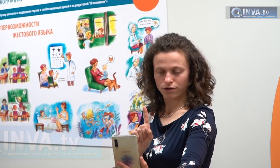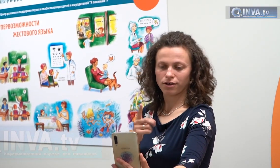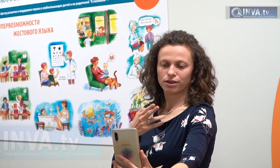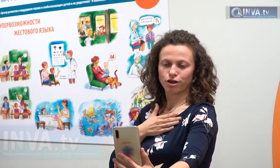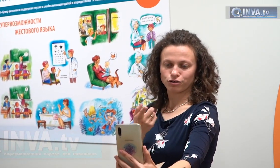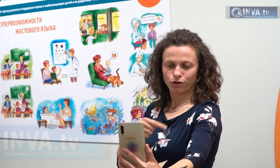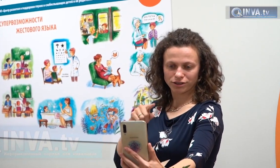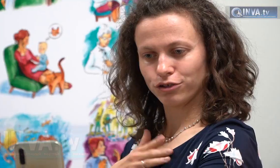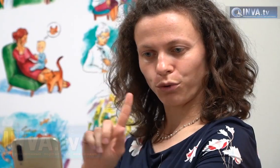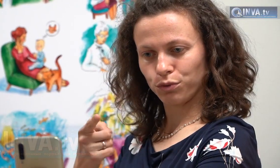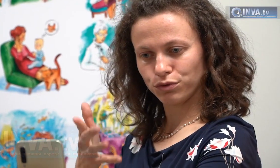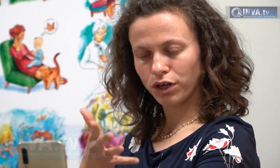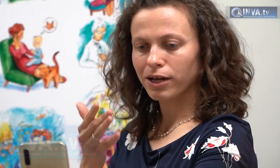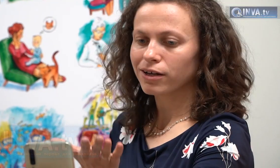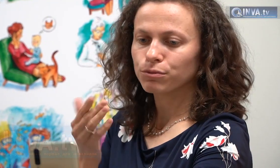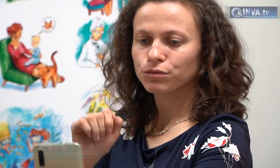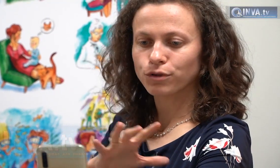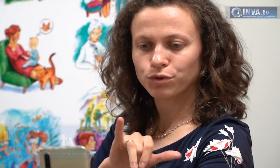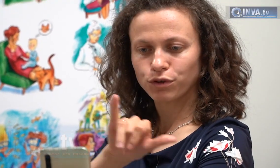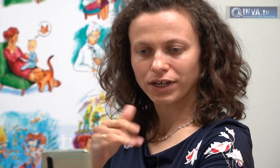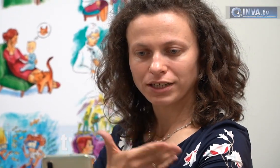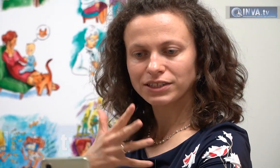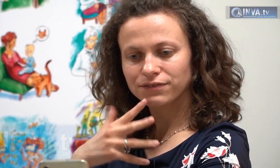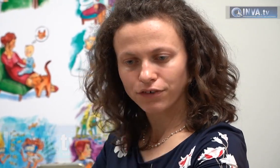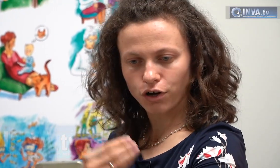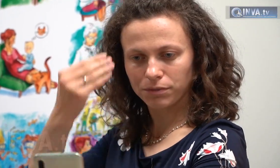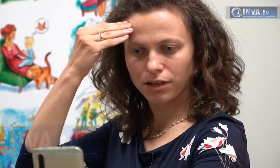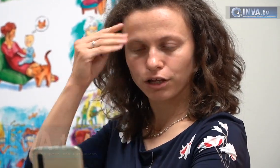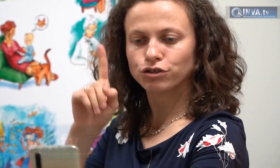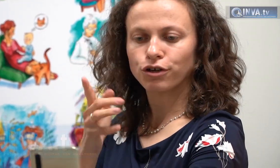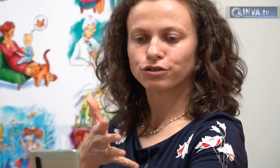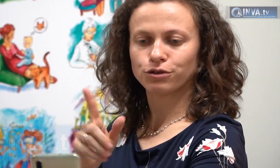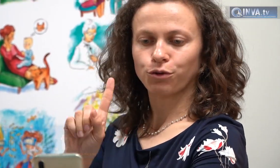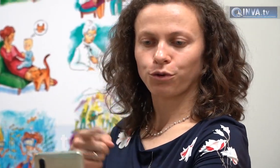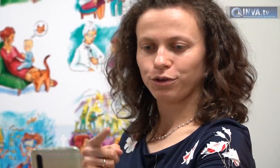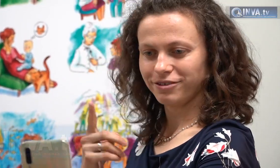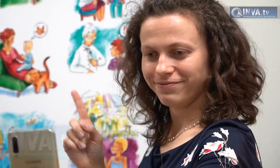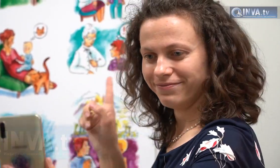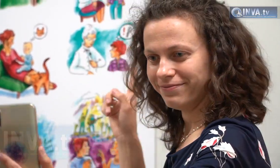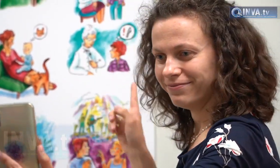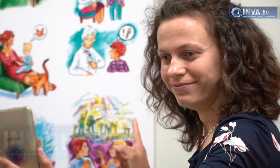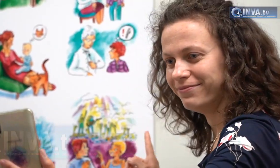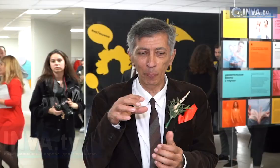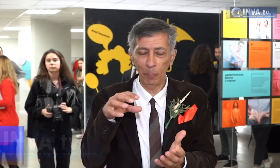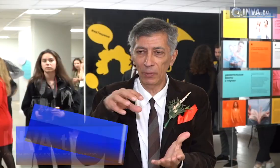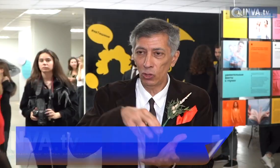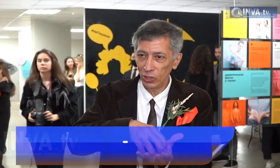элементарным навыкам общения с глухими и слабослышащими людьми. Владимир БАЗОЕВ (ПРЕДСЕДАТЕЛЬ МОСКОВСКОЙ ГОРОДСКОЙ ОРГАНИЗАЦИИ